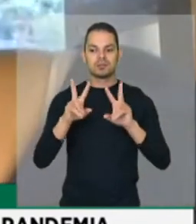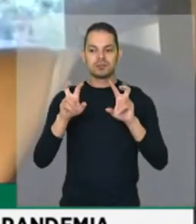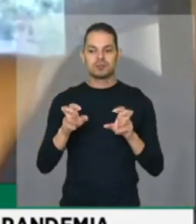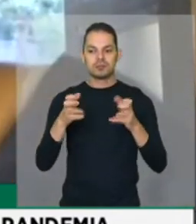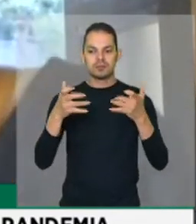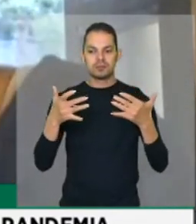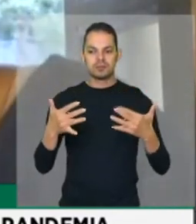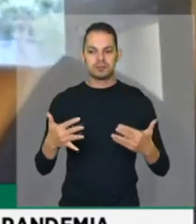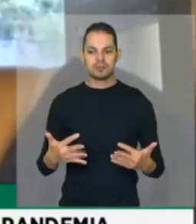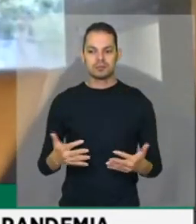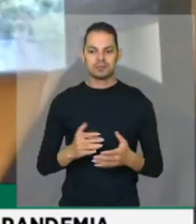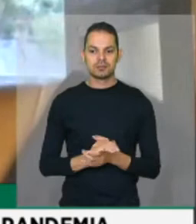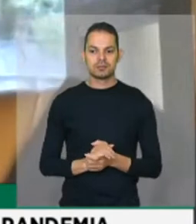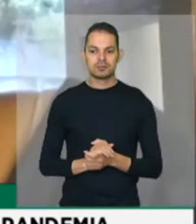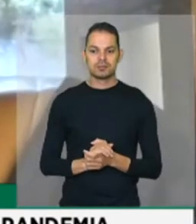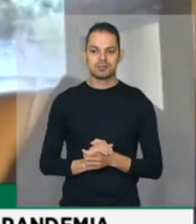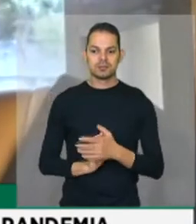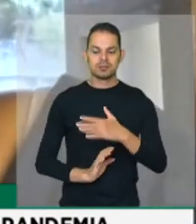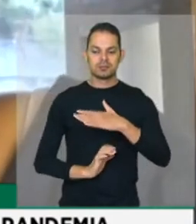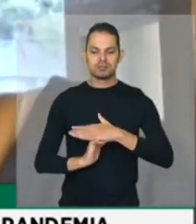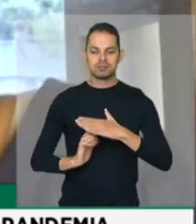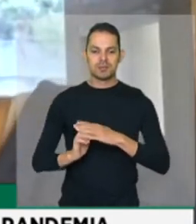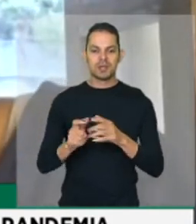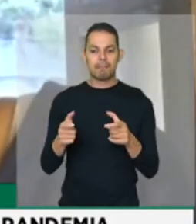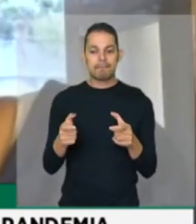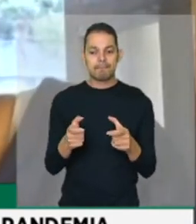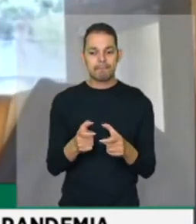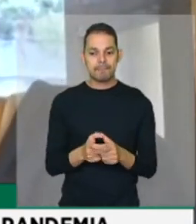EXEMPLO, DE UMA... MICRO EMPREENDEDORA... QUE POR EXEMPLO ORGANIZA FESTA DE